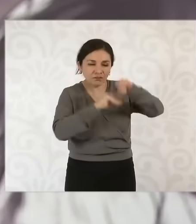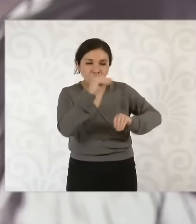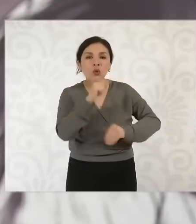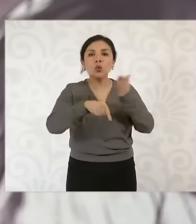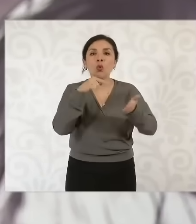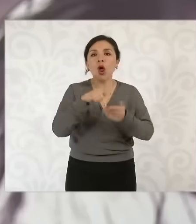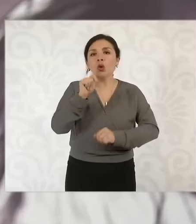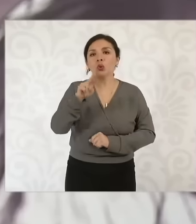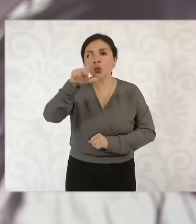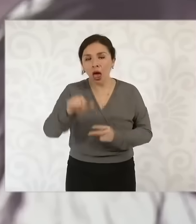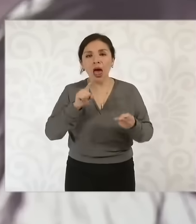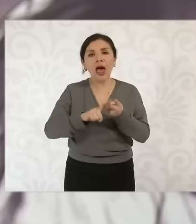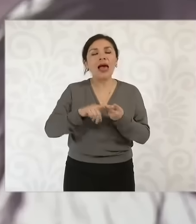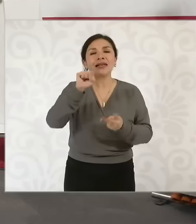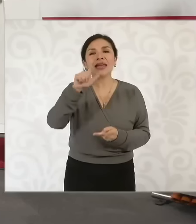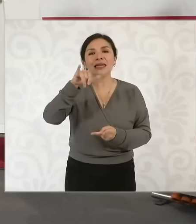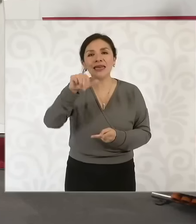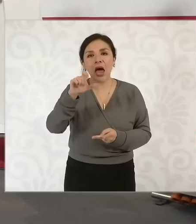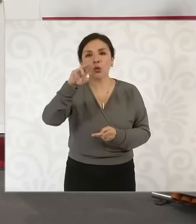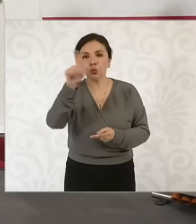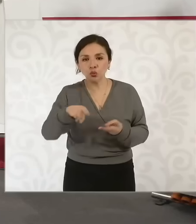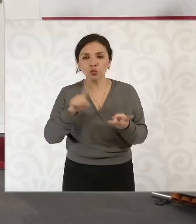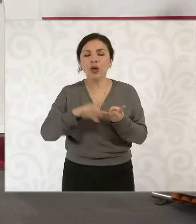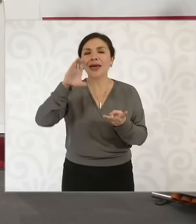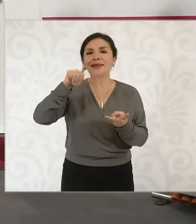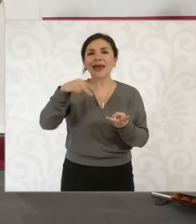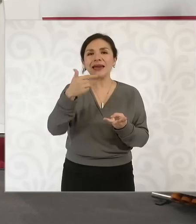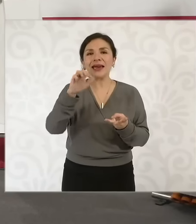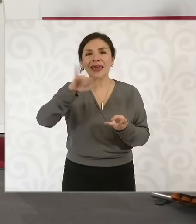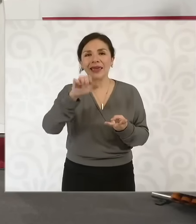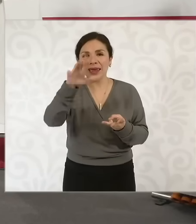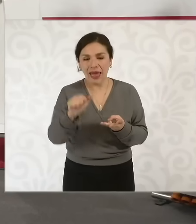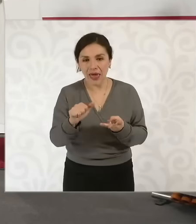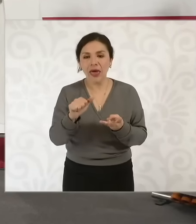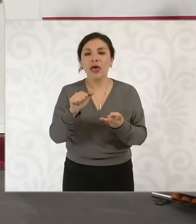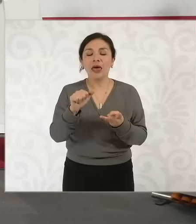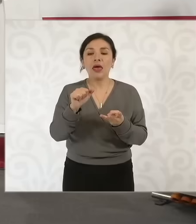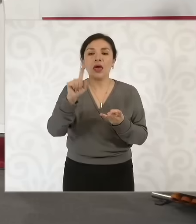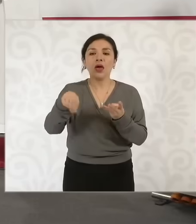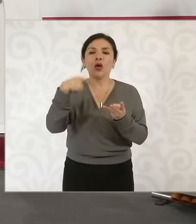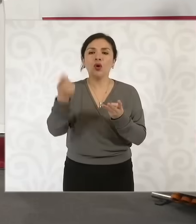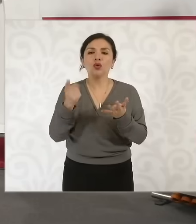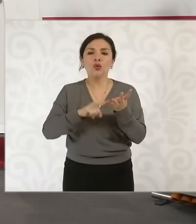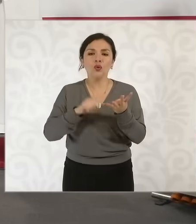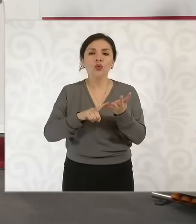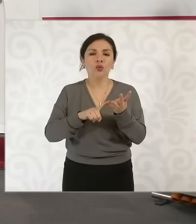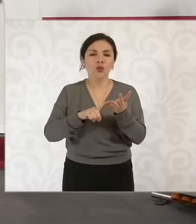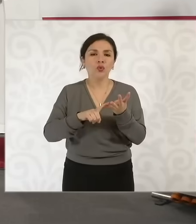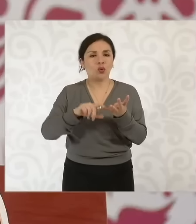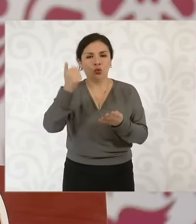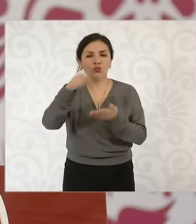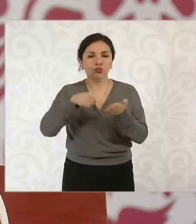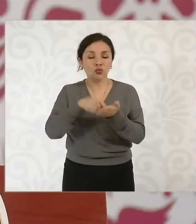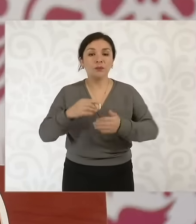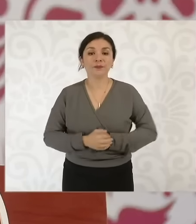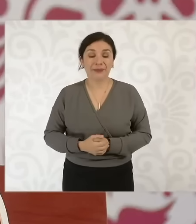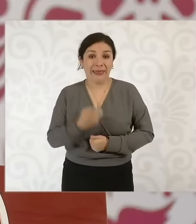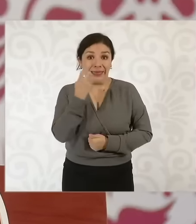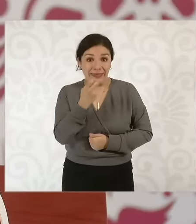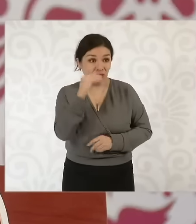Salina Cruz, en Cangrejera y en el complejo de de gas de Nuevo Pemex. Eso nos va a permitir además